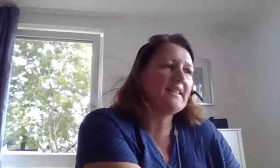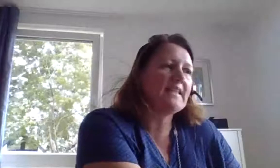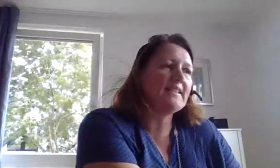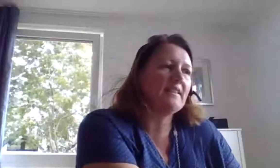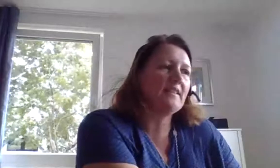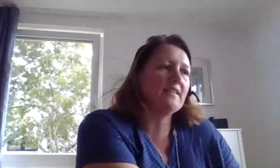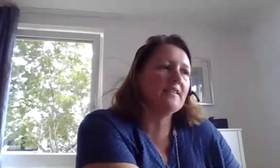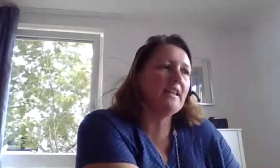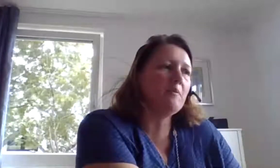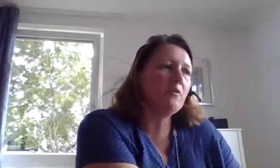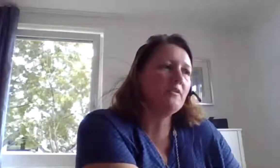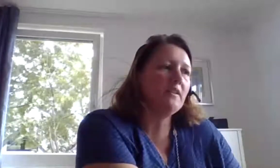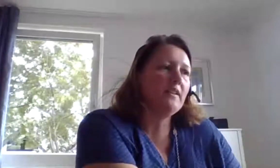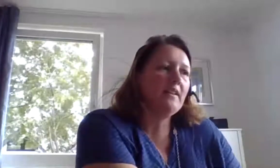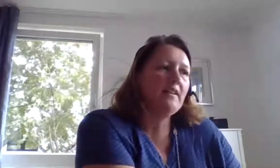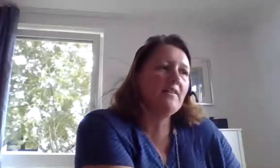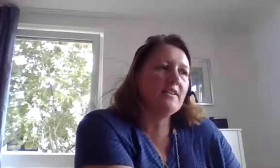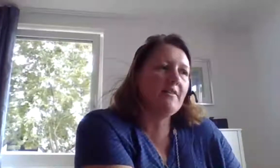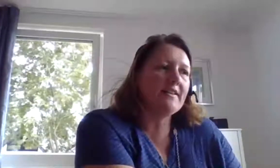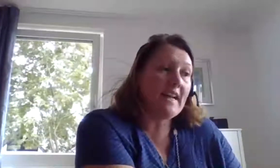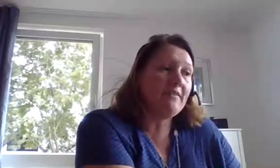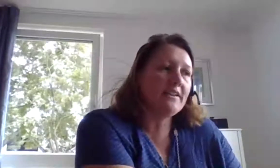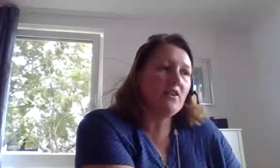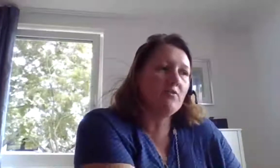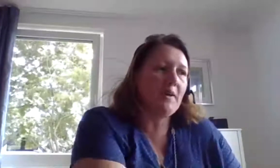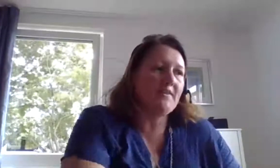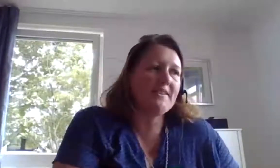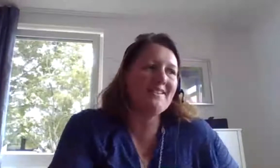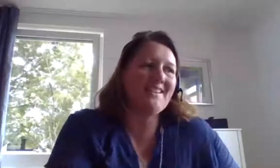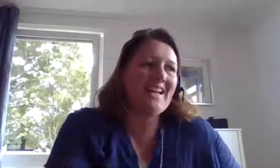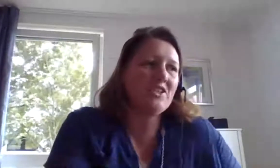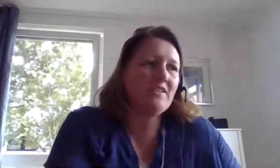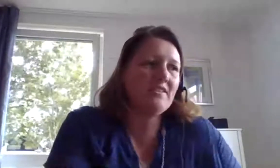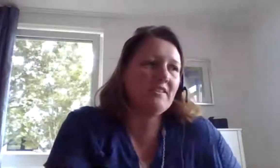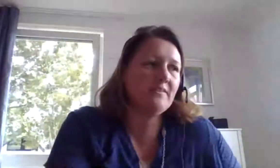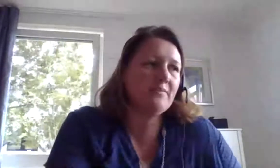وهي إيستر سلمون مديرة منظمة الأهالي الدولية